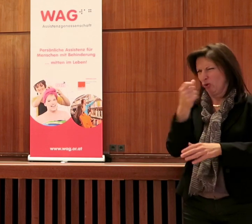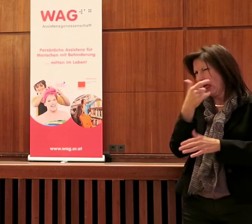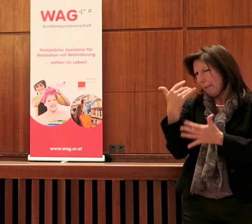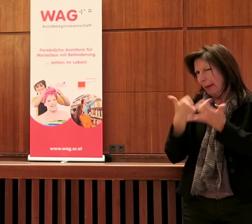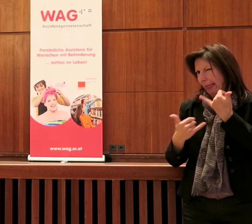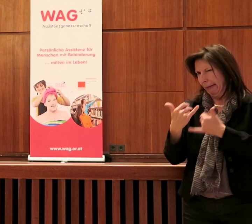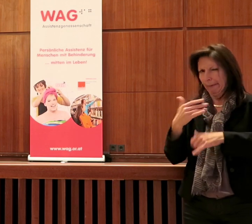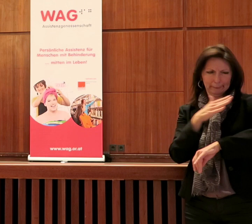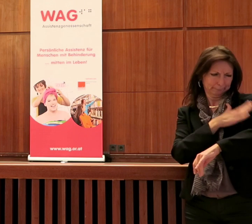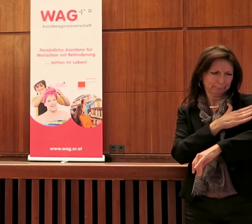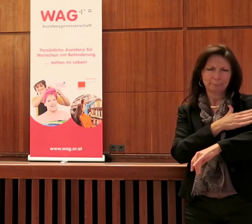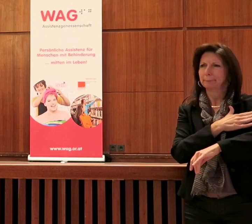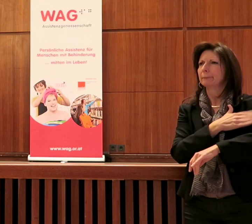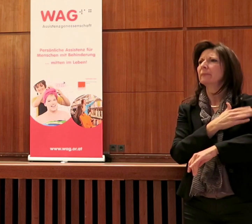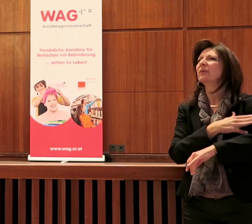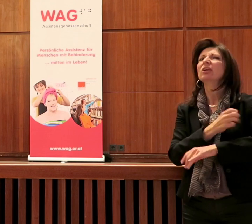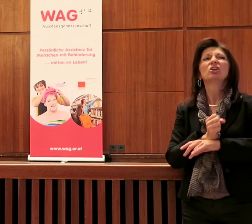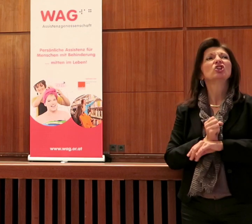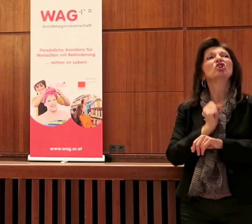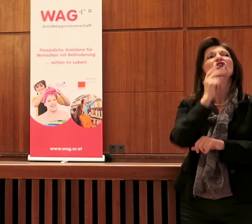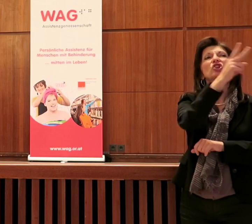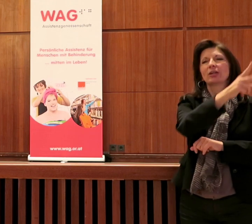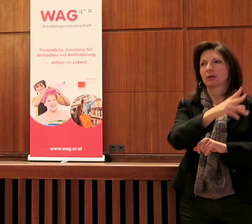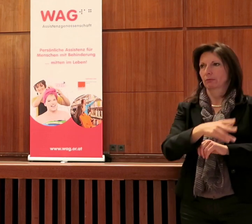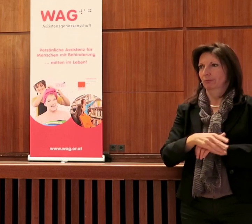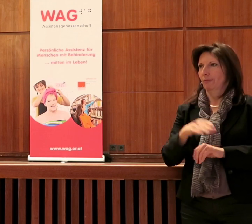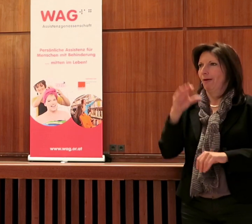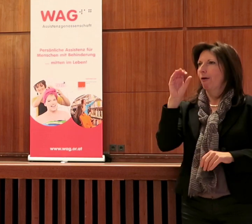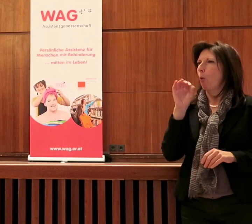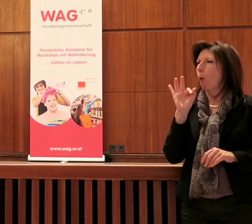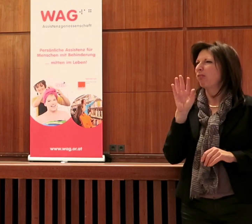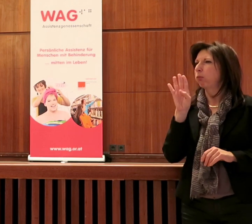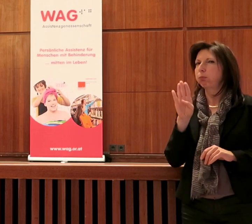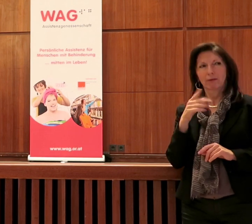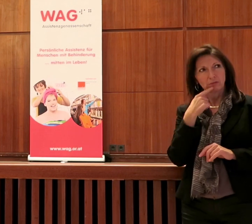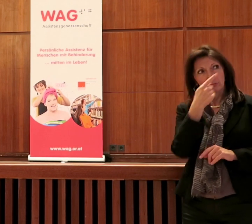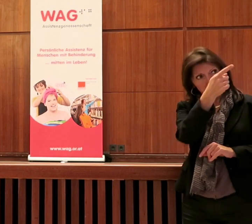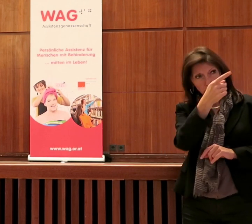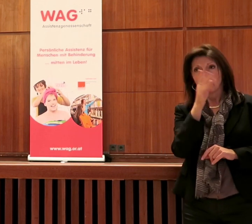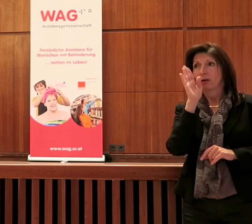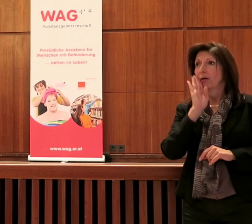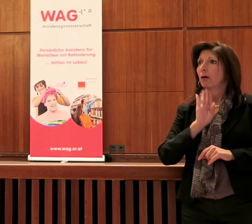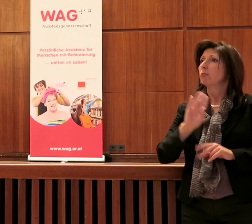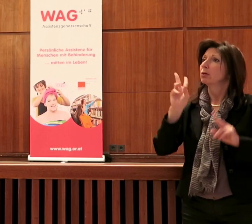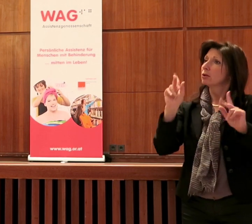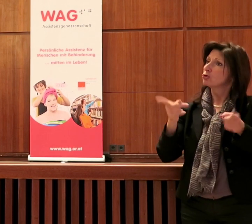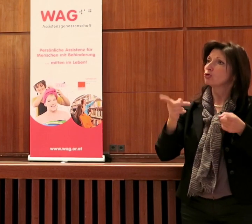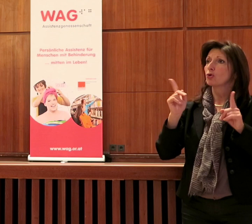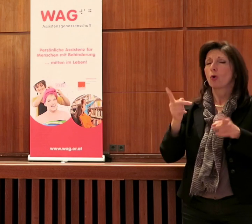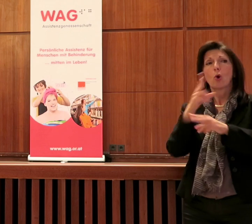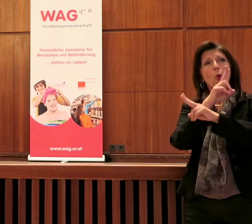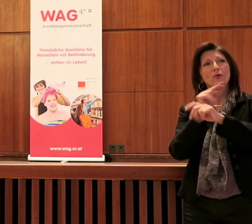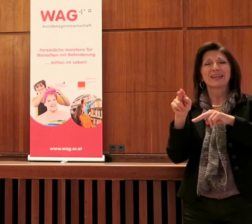Das hab ich meine Blindenschleife verschickt, an den ÖFB und hab gesagt: Sie sollen's verwenden als Kapitänsschleife fürs österreichische Nationalteam.